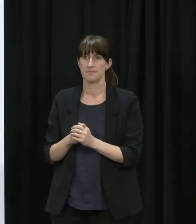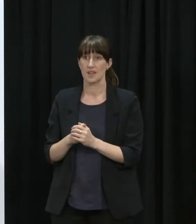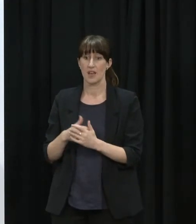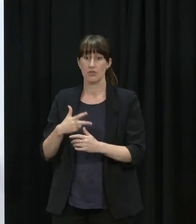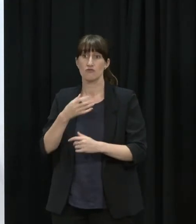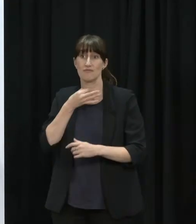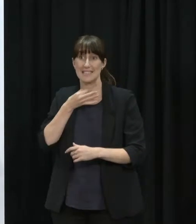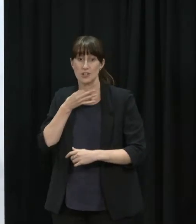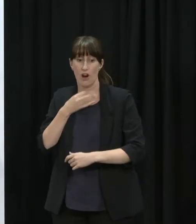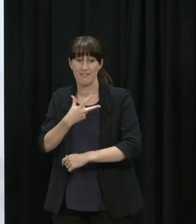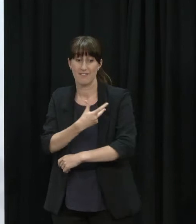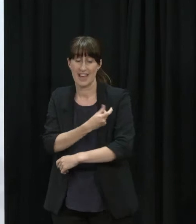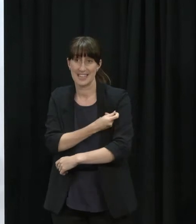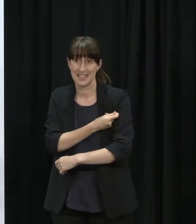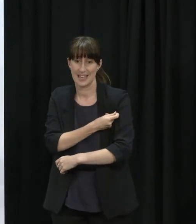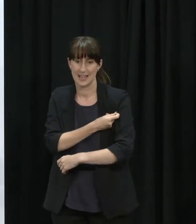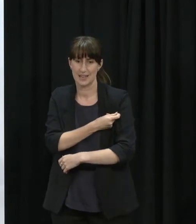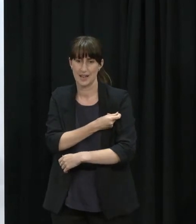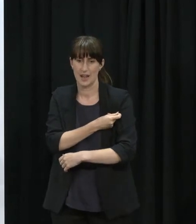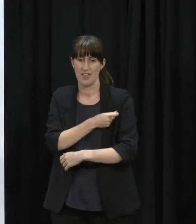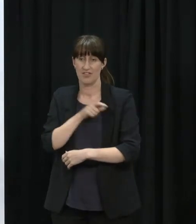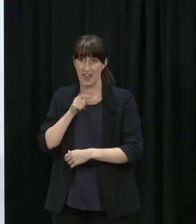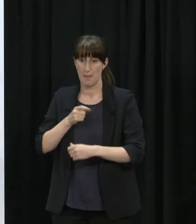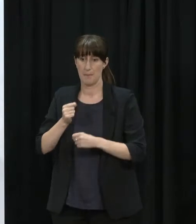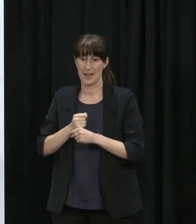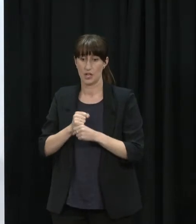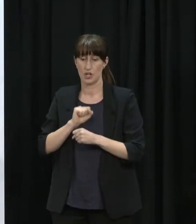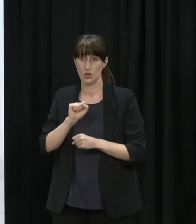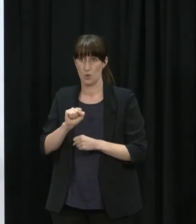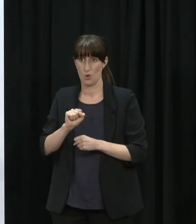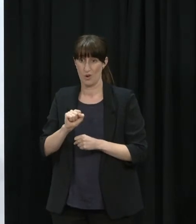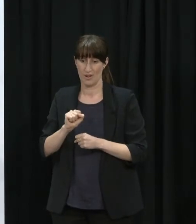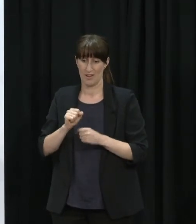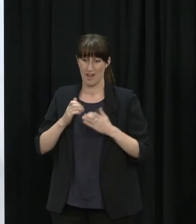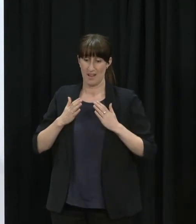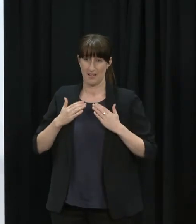tino haumaru te kano kano. Ko